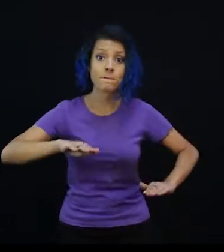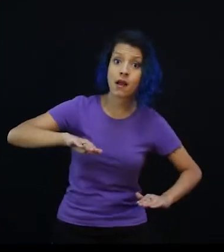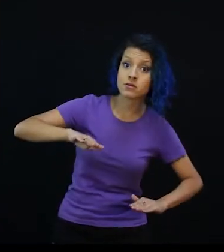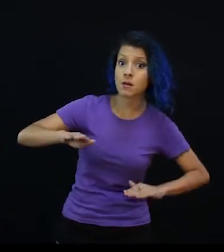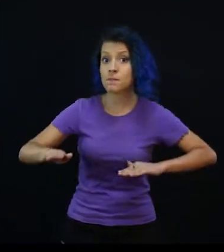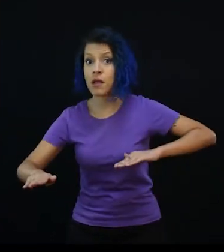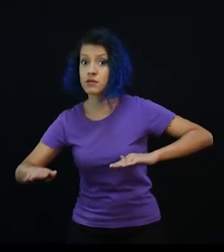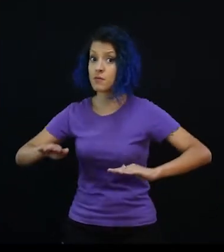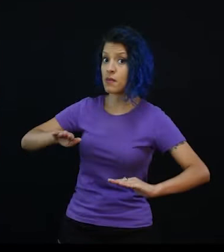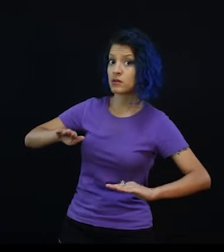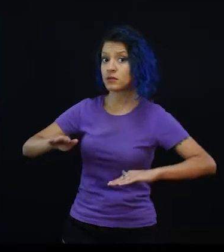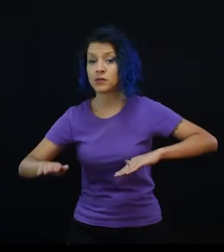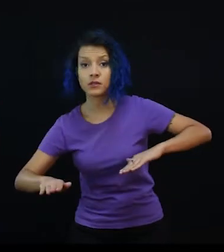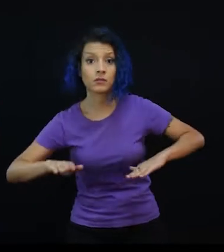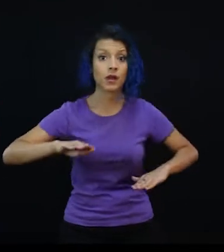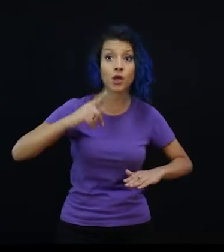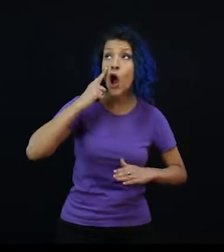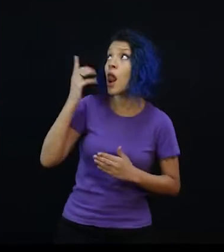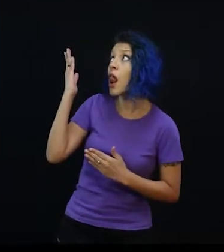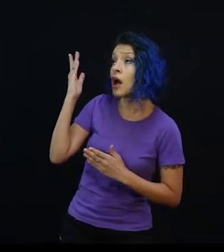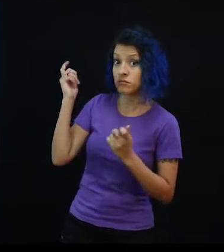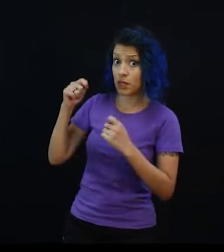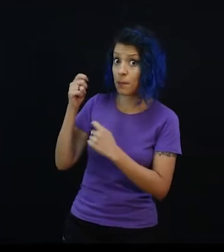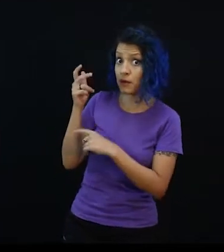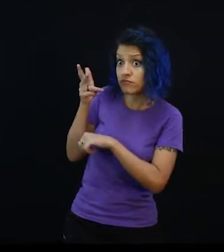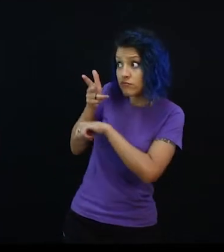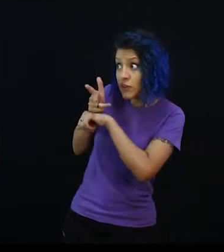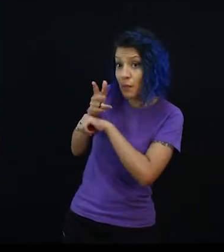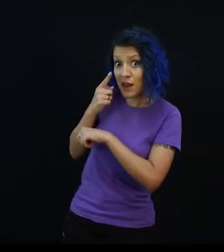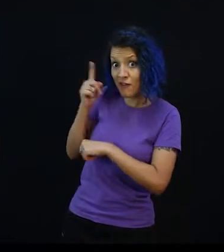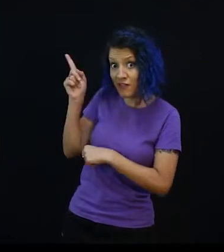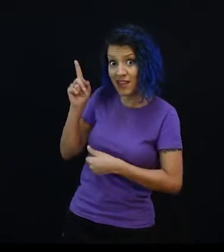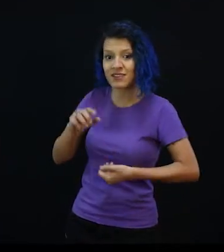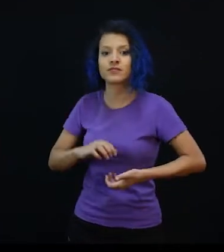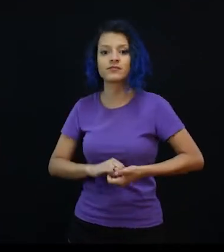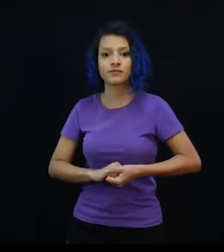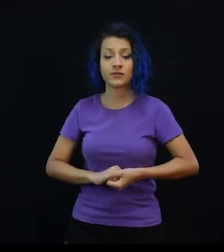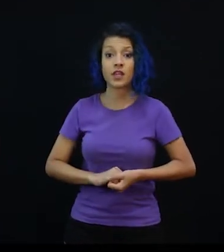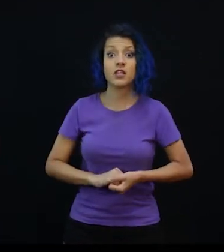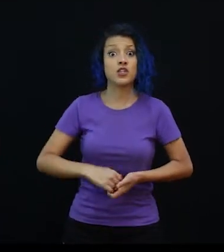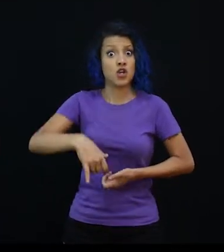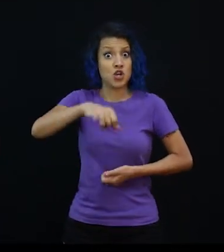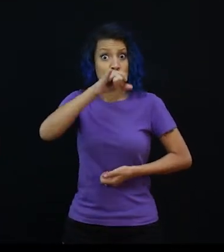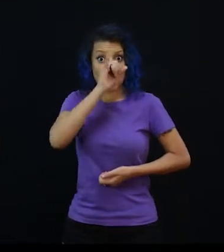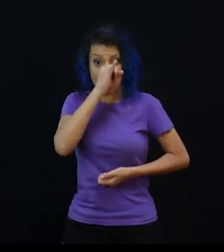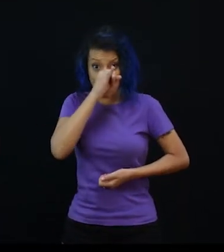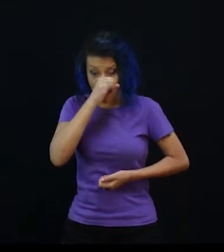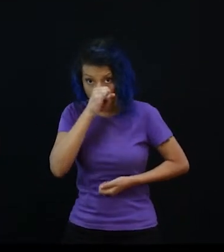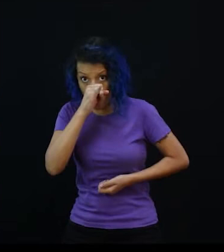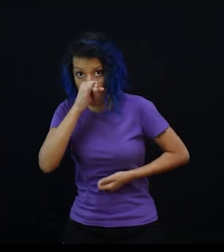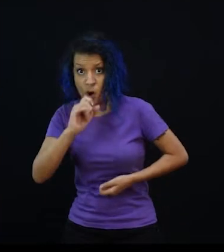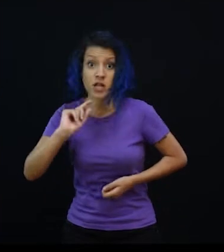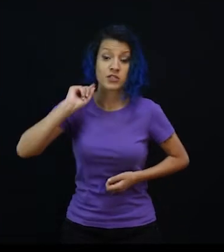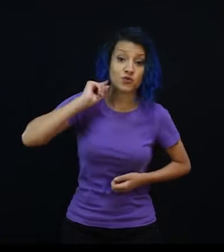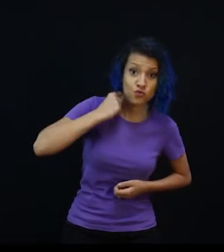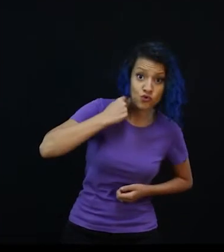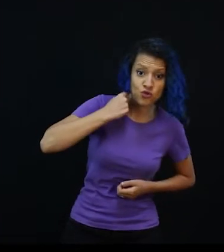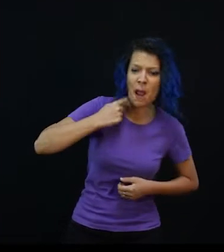Vem um pouquinho mais para trás, Madá, para você aparecer lá. E a gente vai fazer: Se esse porco se suja